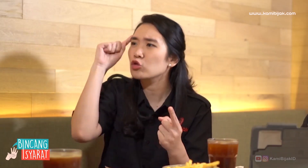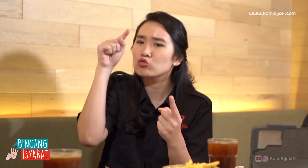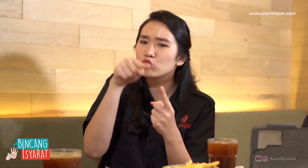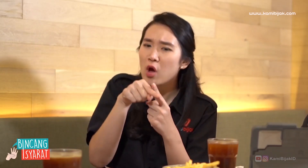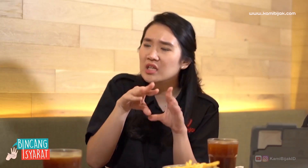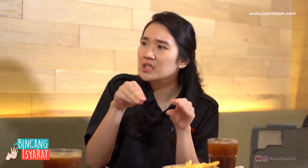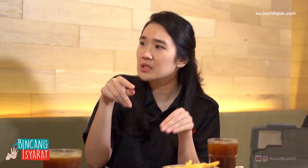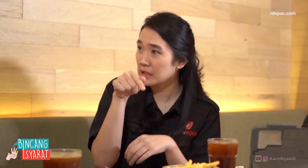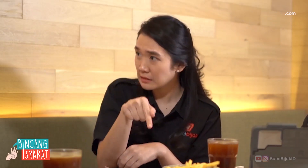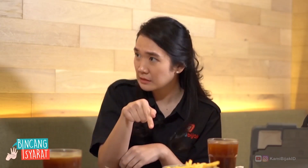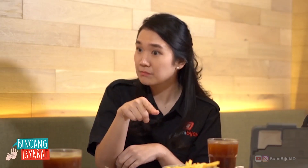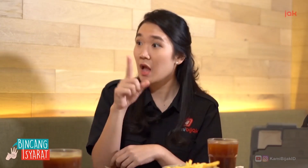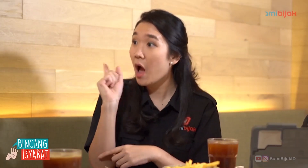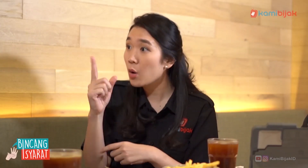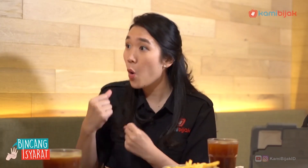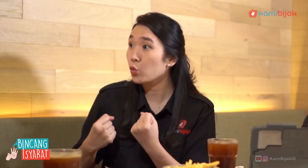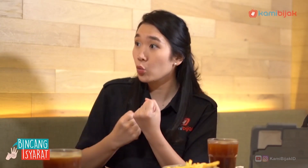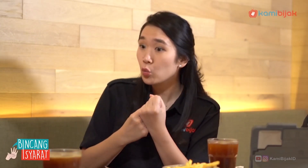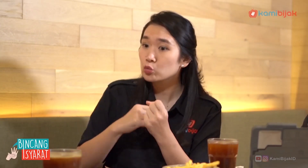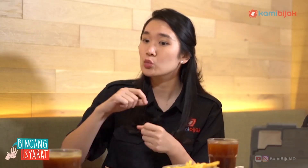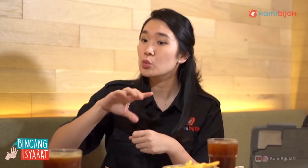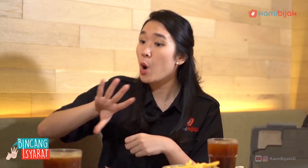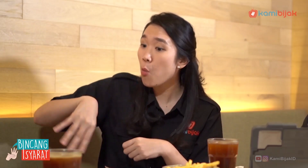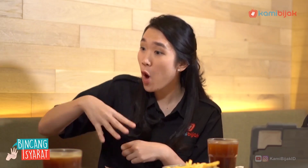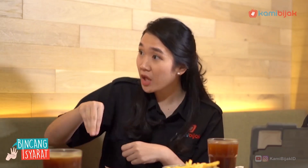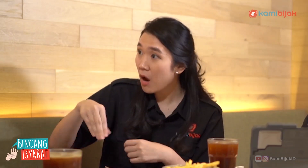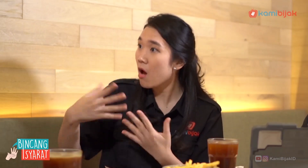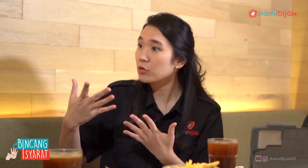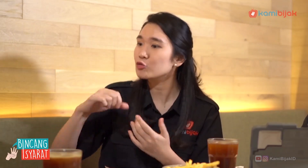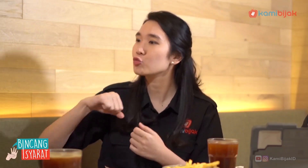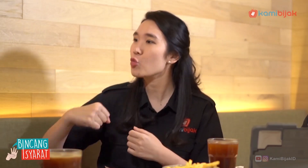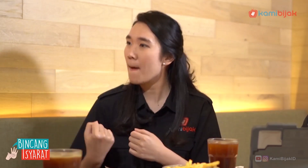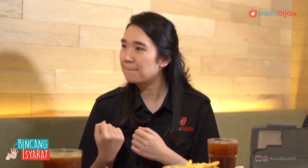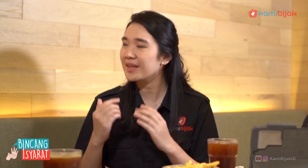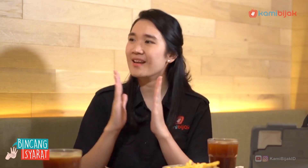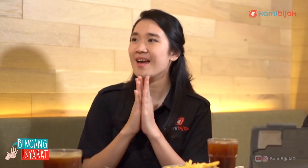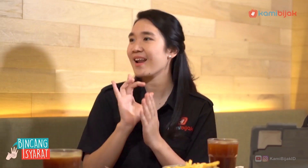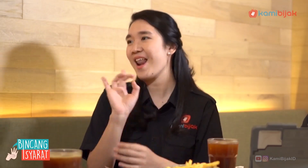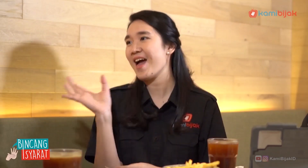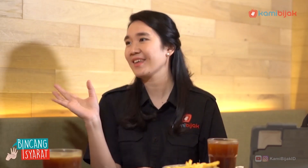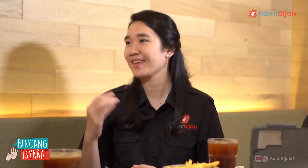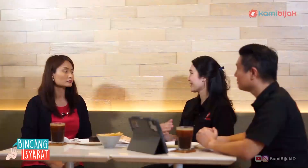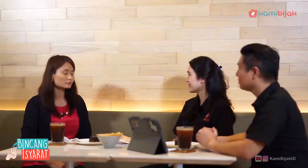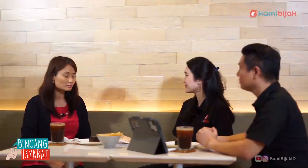Apa tujuan pekerjaan ini? Ada dukungan keluarga, suami, atau lainnya?